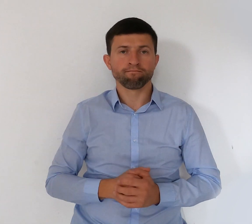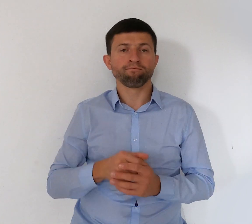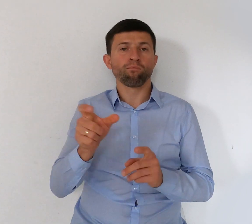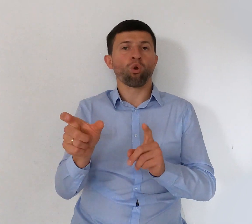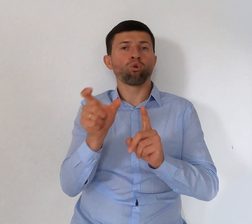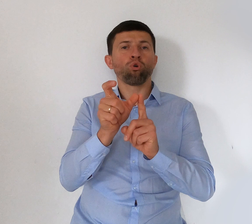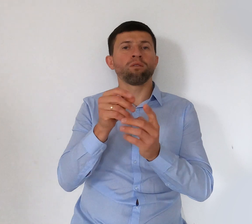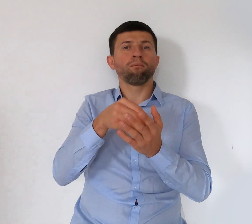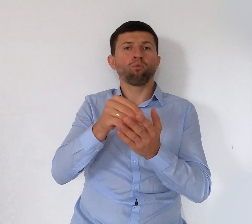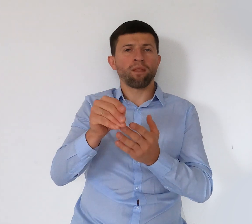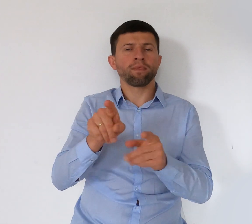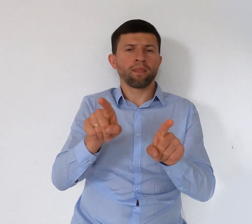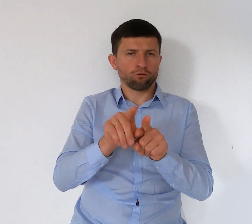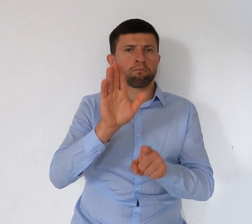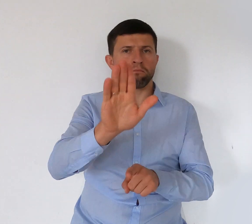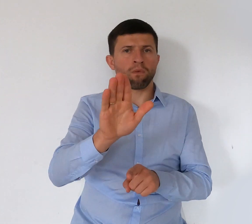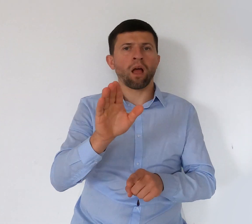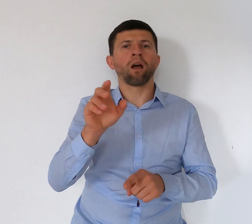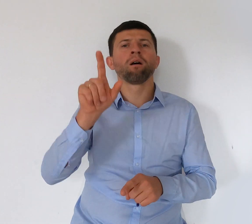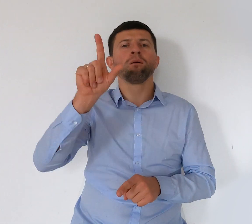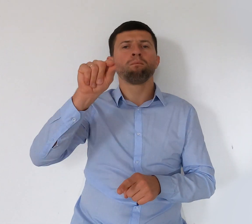Kod obsługi płatności masz też